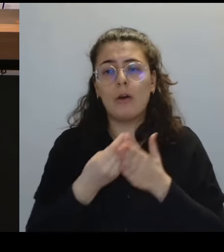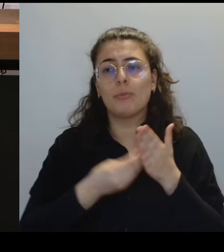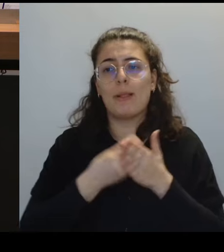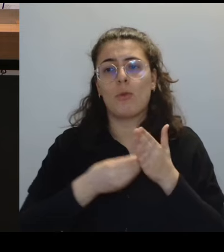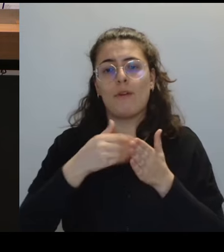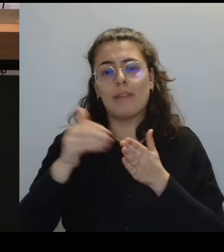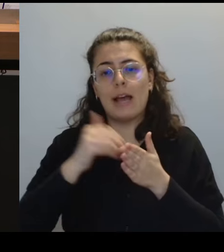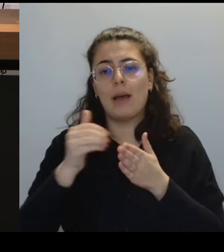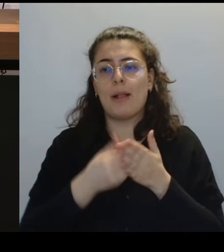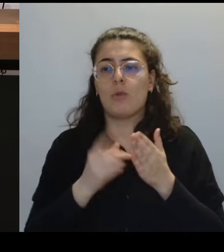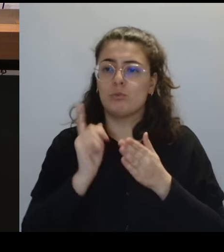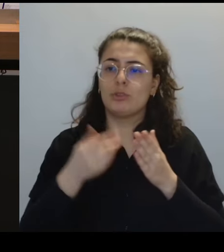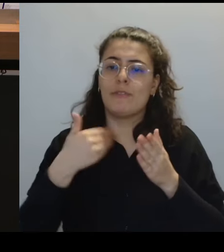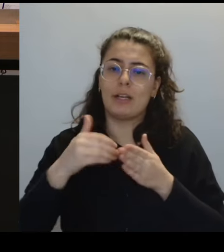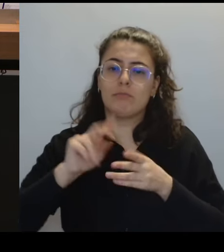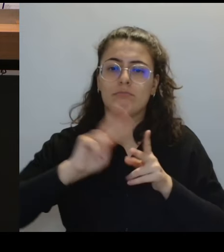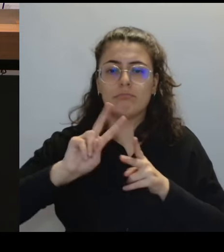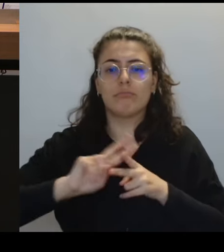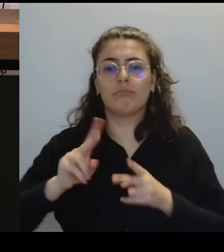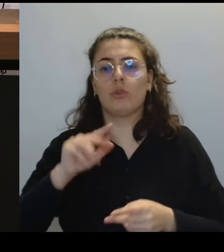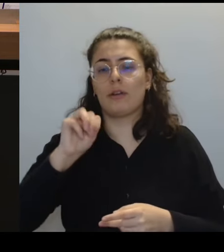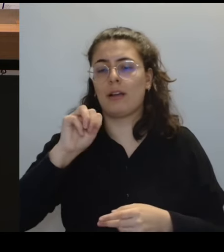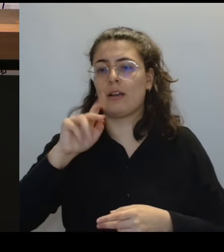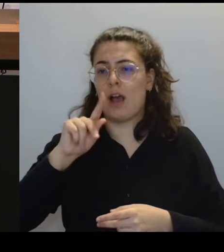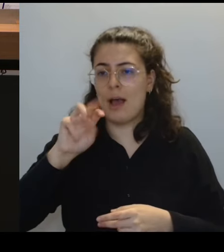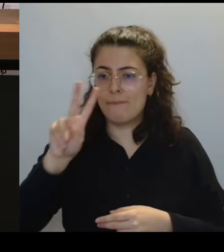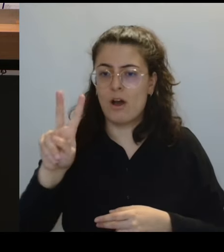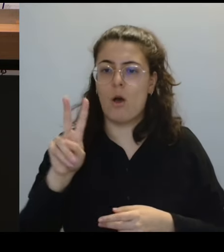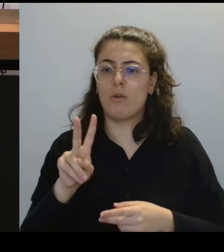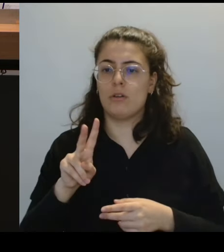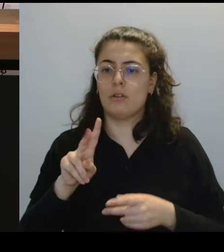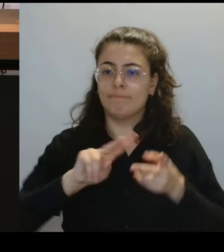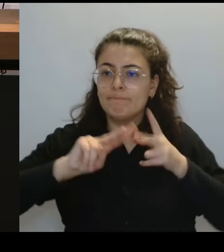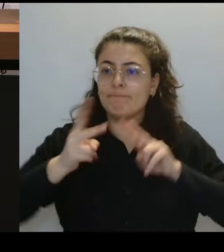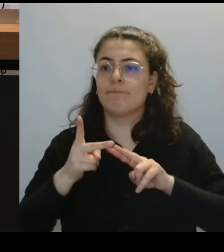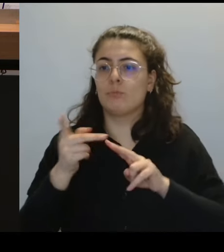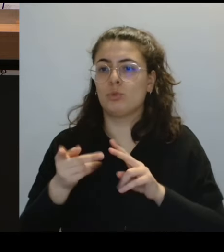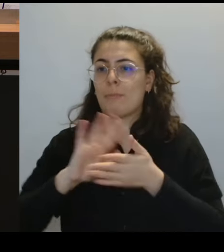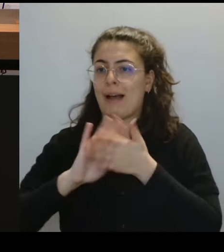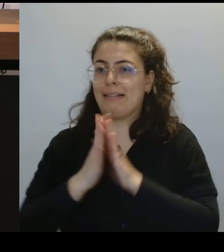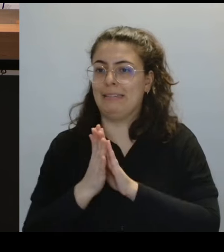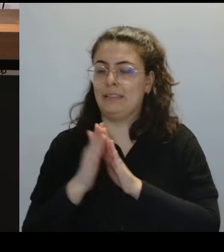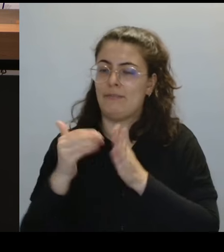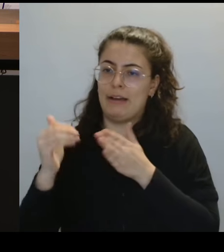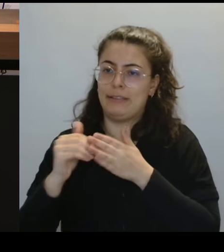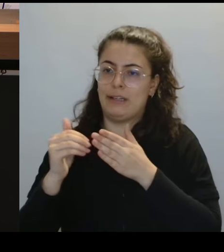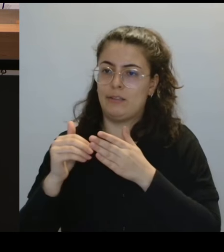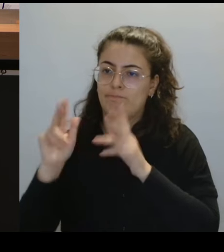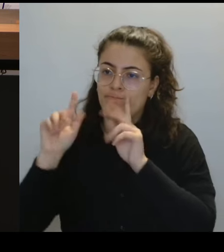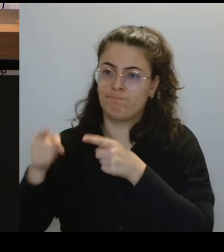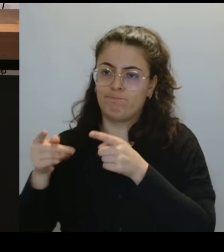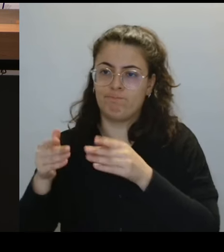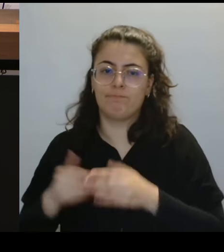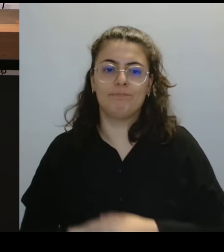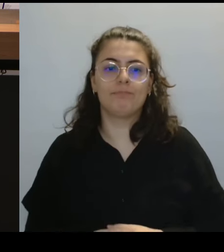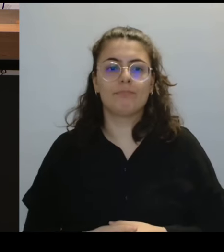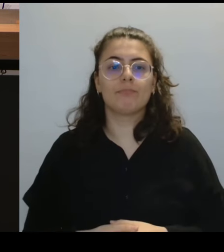der akademischen Pflegeausbildung zu öffnen. Die im Bund richtigerweise angestoßene Reform des Paragraphen 64